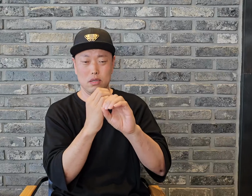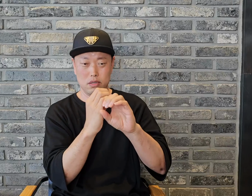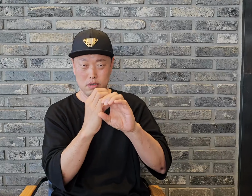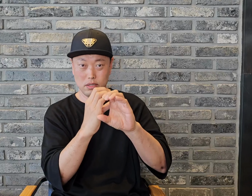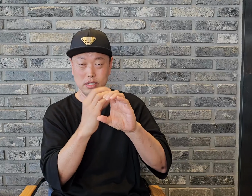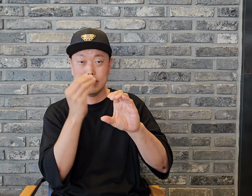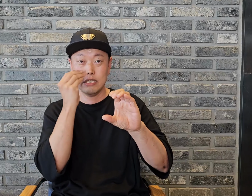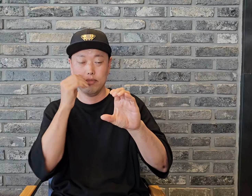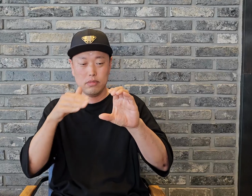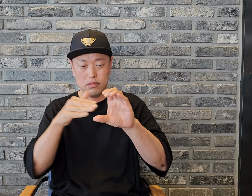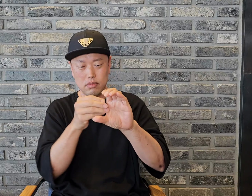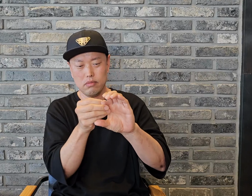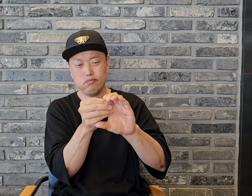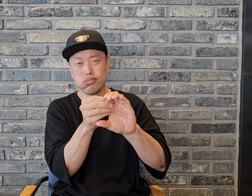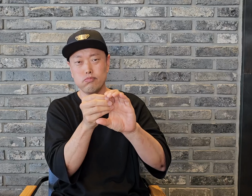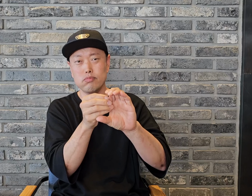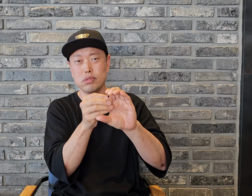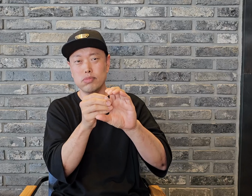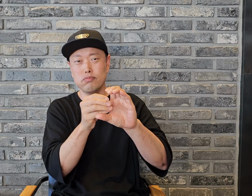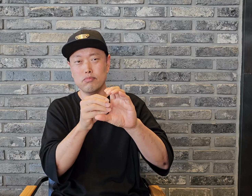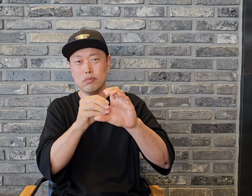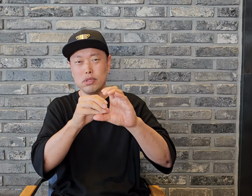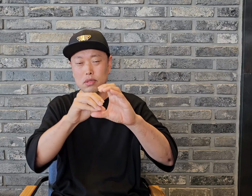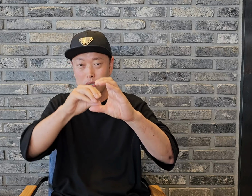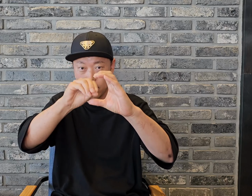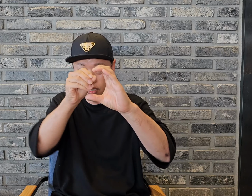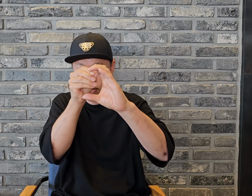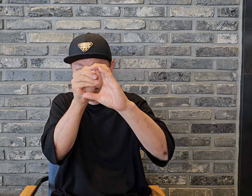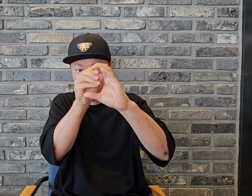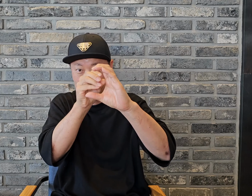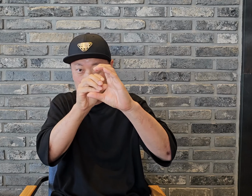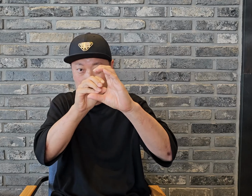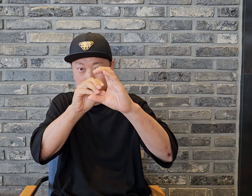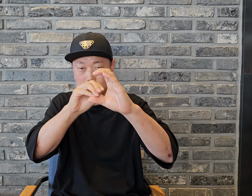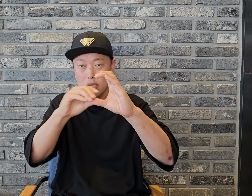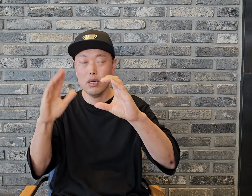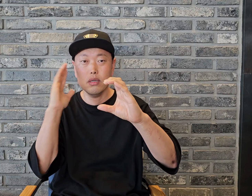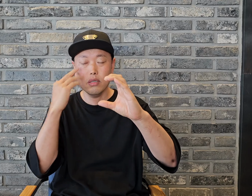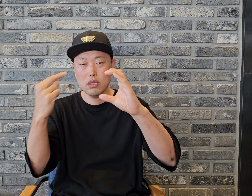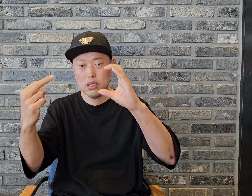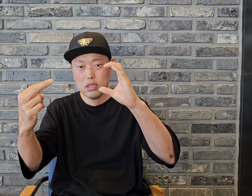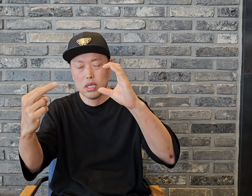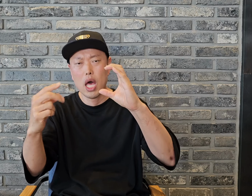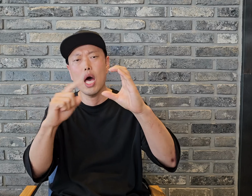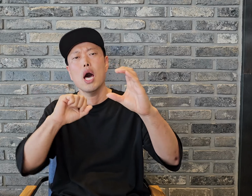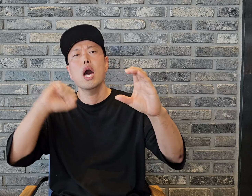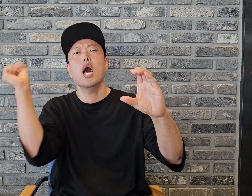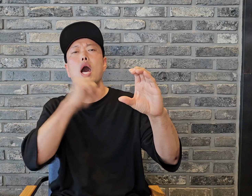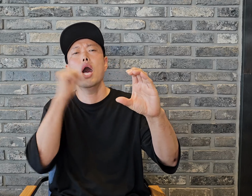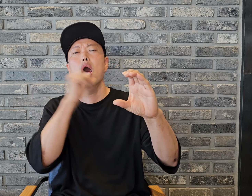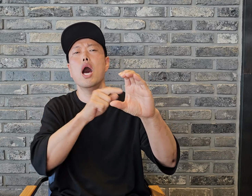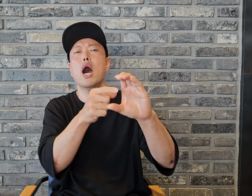기름때 가득 찬 혈관을 이렇게 수어로 표현해야지 맞는 거죠 혈관 안쪽으로 기름이 끼는 모습을 보여주면